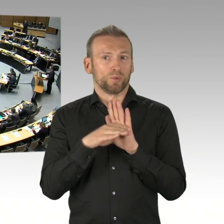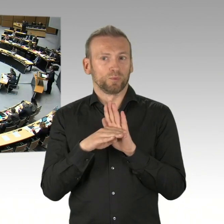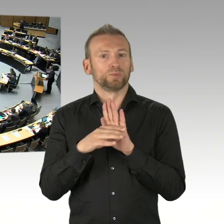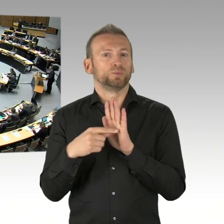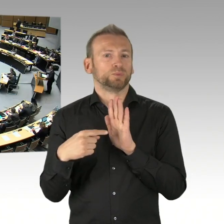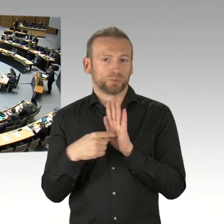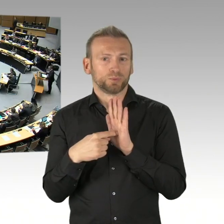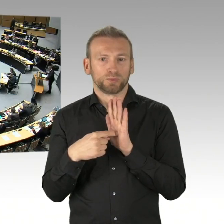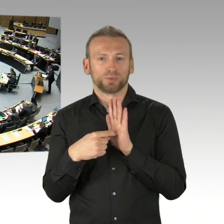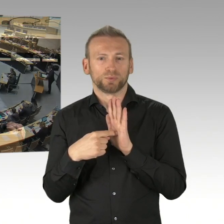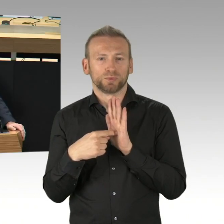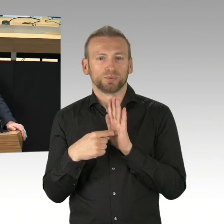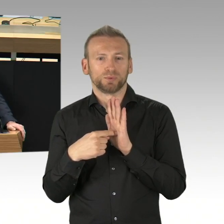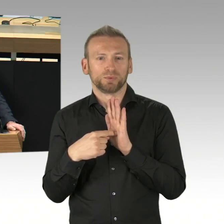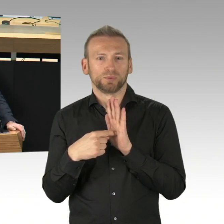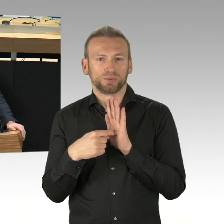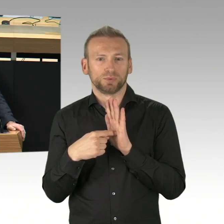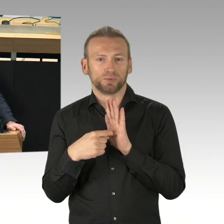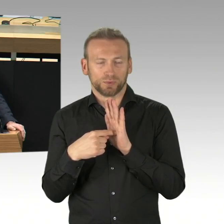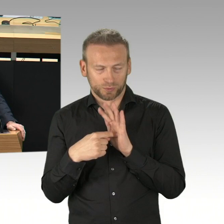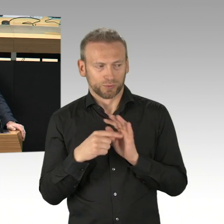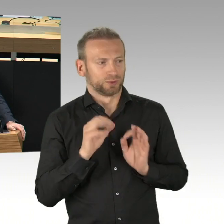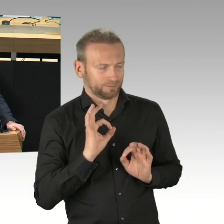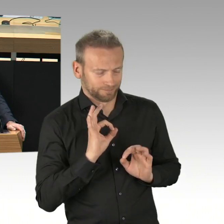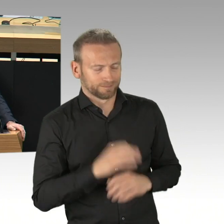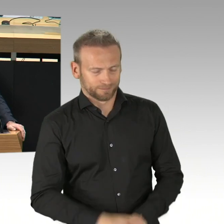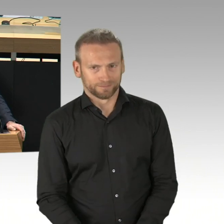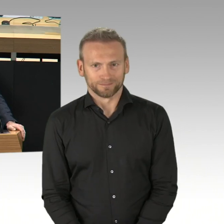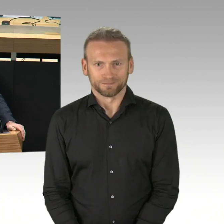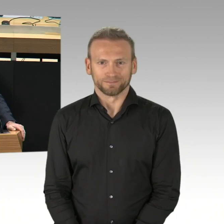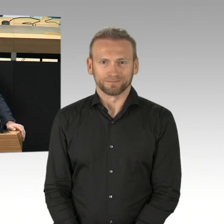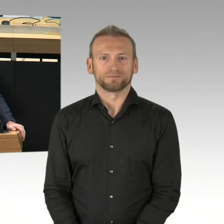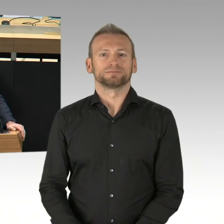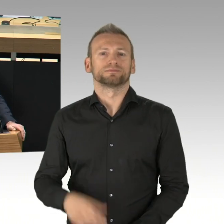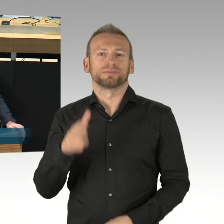(Rednerwechsel) Herr Präsident, sehr geehrter Herr Präsident, sehr geehrte Damen und Herren, sehr geehrter Herr Kollege Wolf.